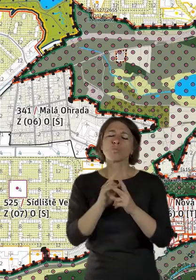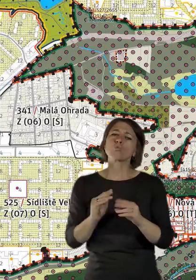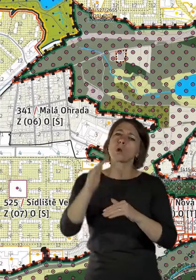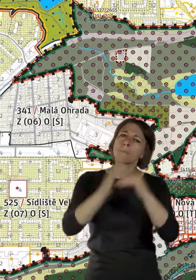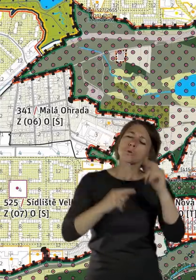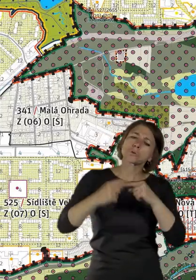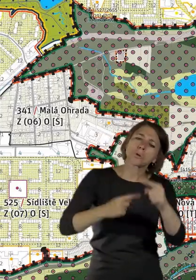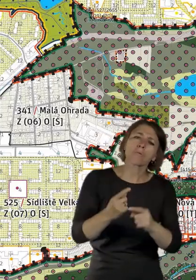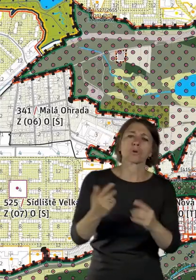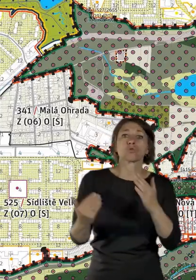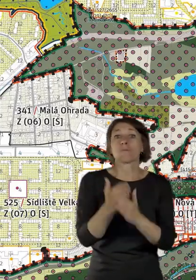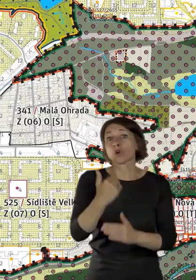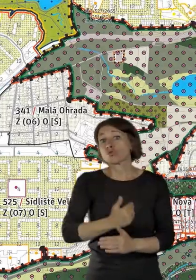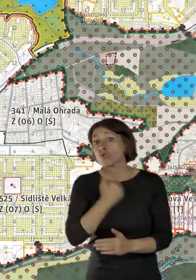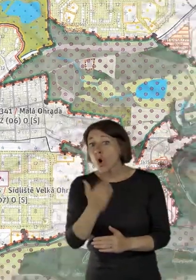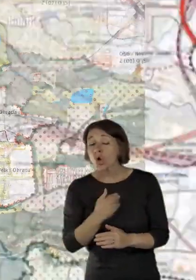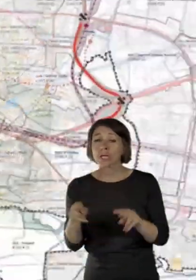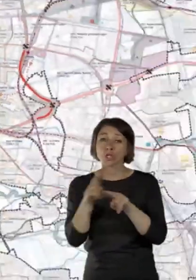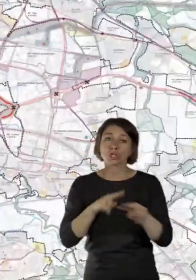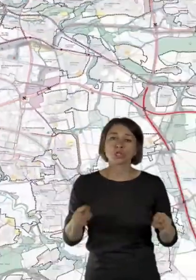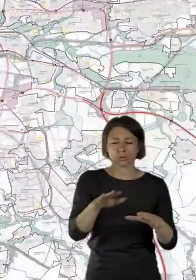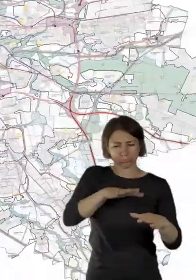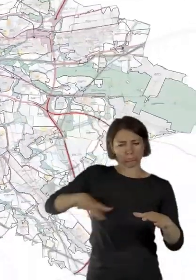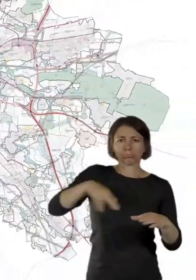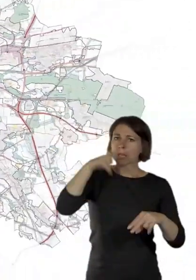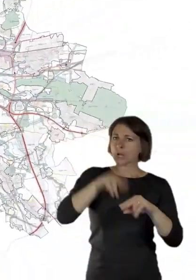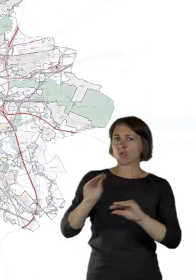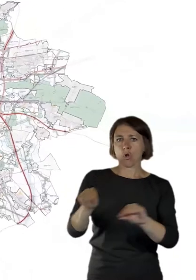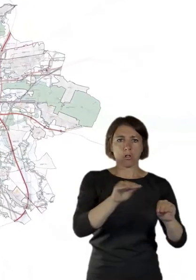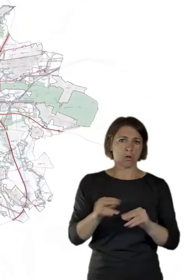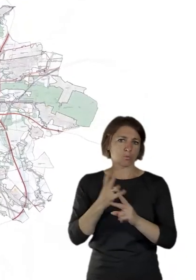hřiště a podobně v podstatě kdekoliv bez omezení.